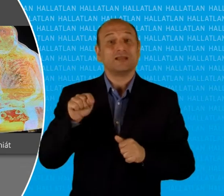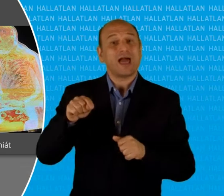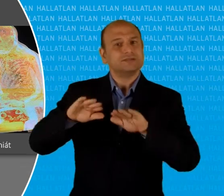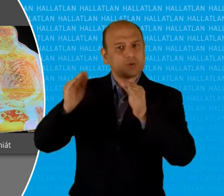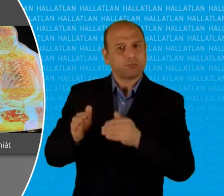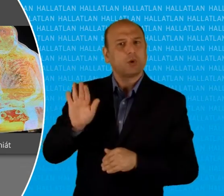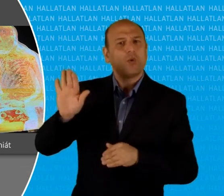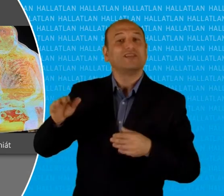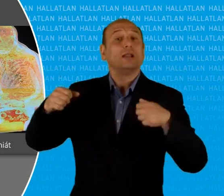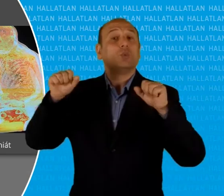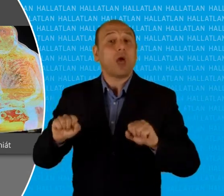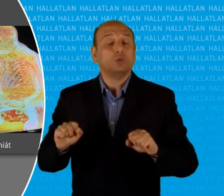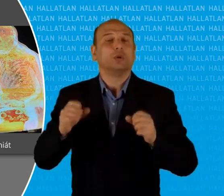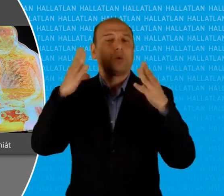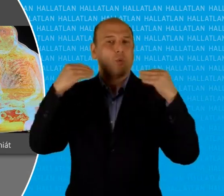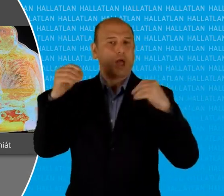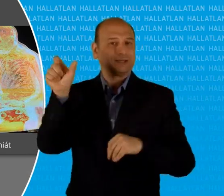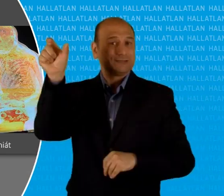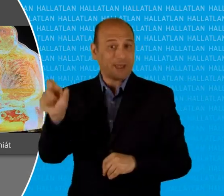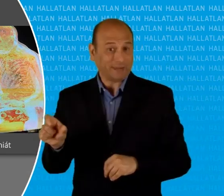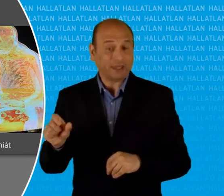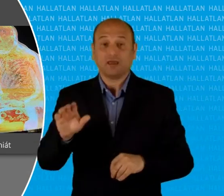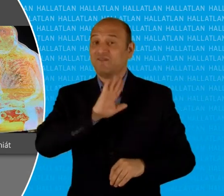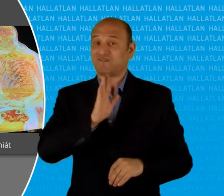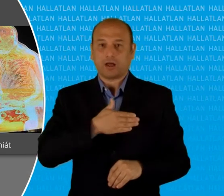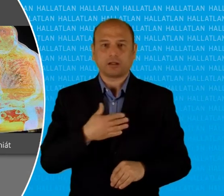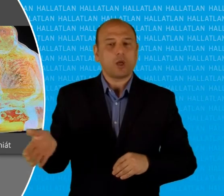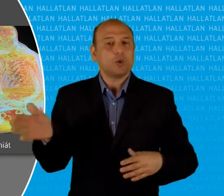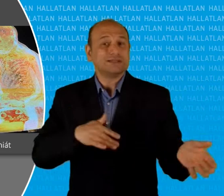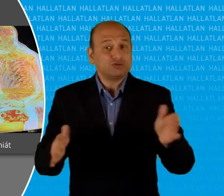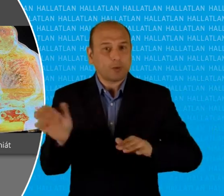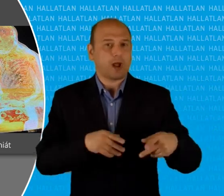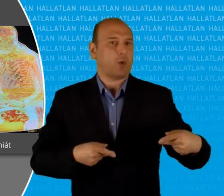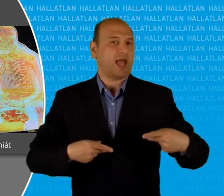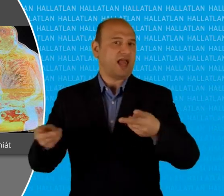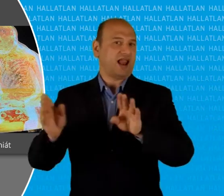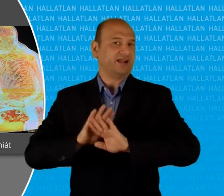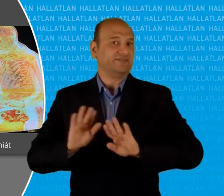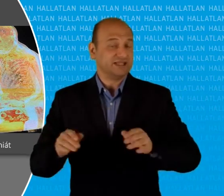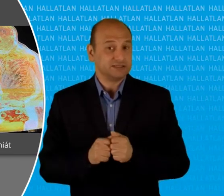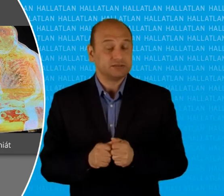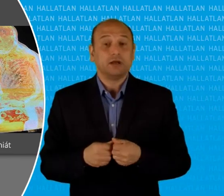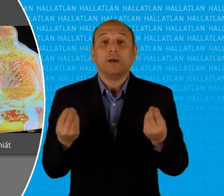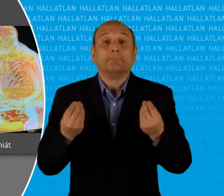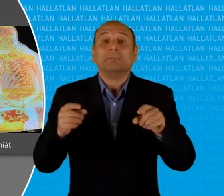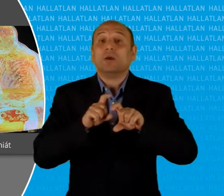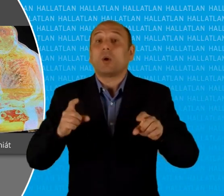A szobornak egy holland személy a tulajdonosa, aki váratlanul összecsomagoltatta és elszállíttatta.